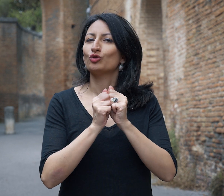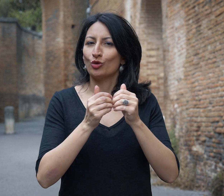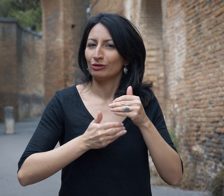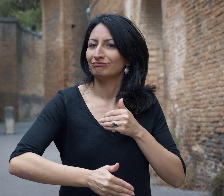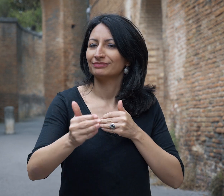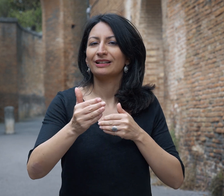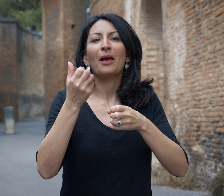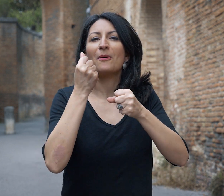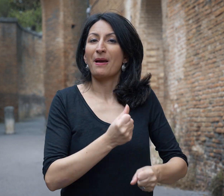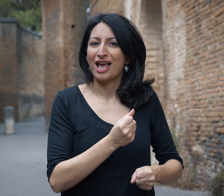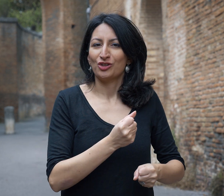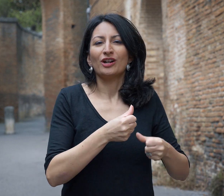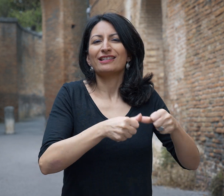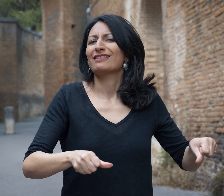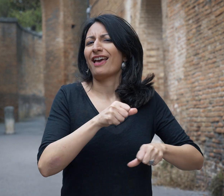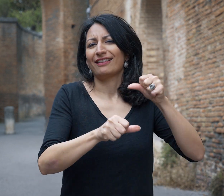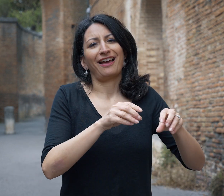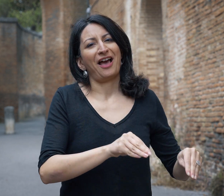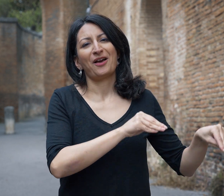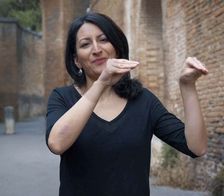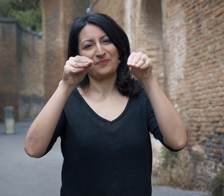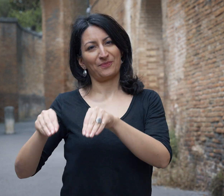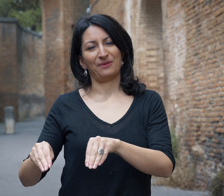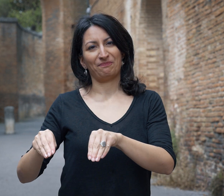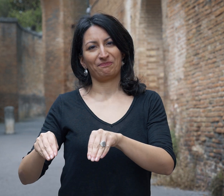A partire dall'8 giugno la MPDFonlus cambia la sua sede.